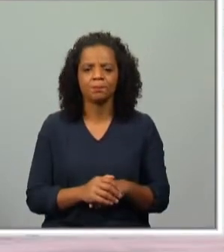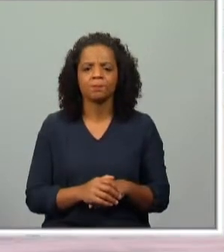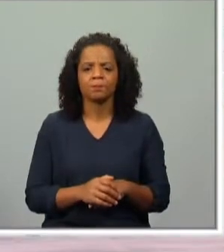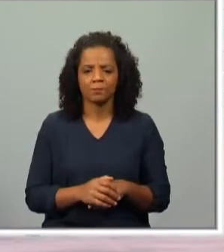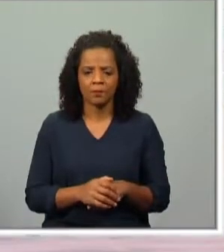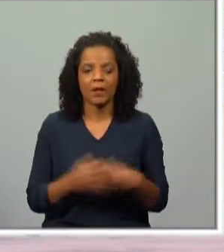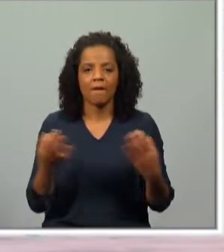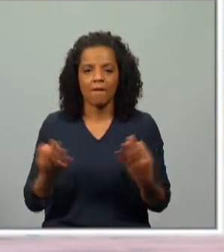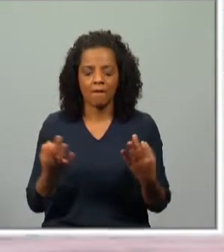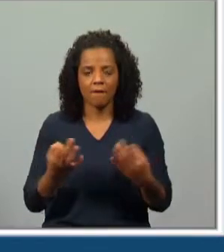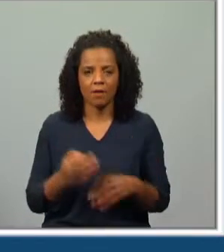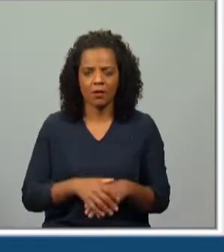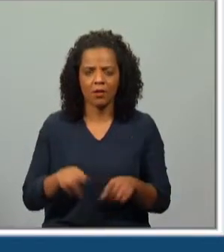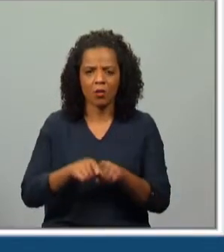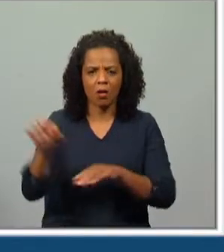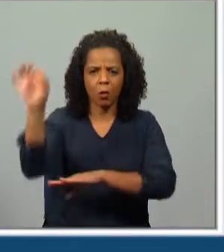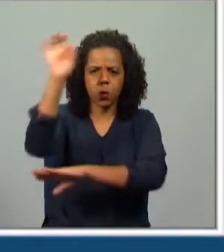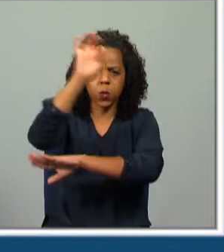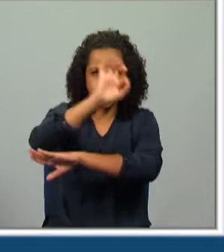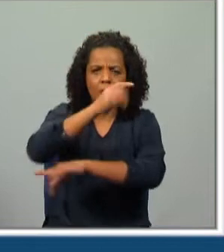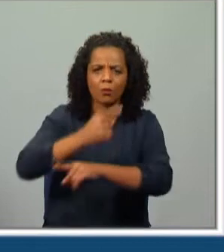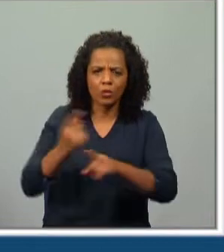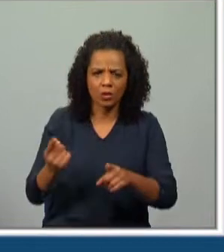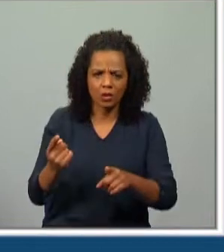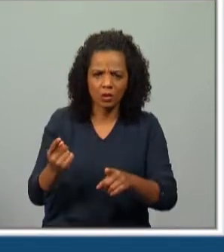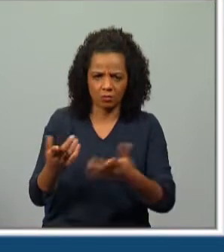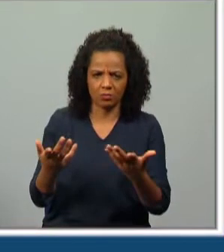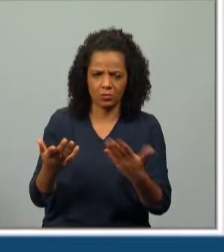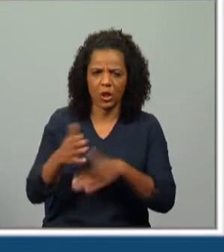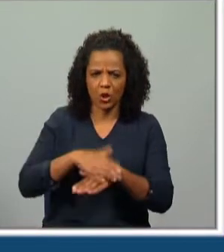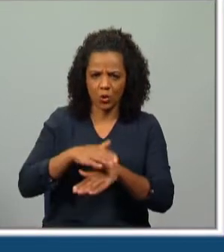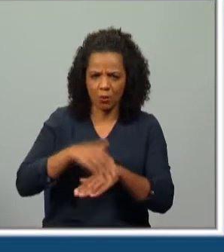desaparecido a luz do dia Será porque se aproximava uma tempestade 白天過去是因為暴風雨要來了嗎？